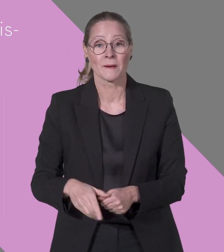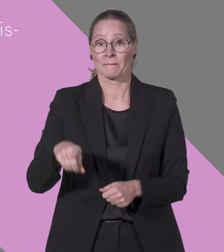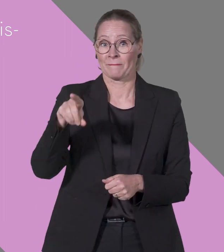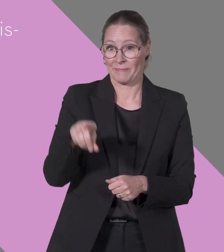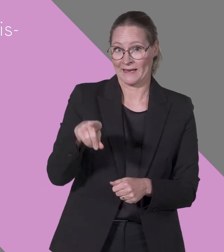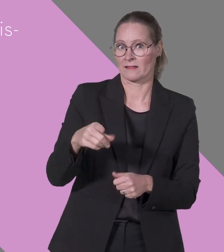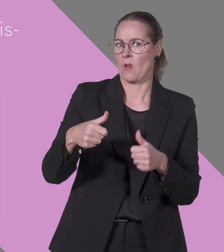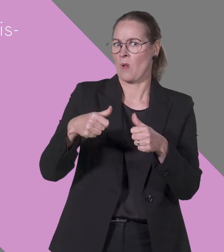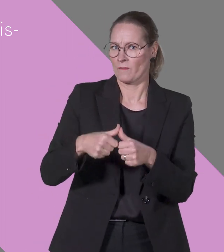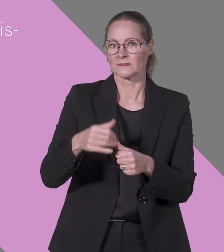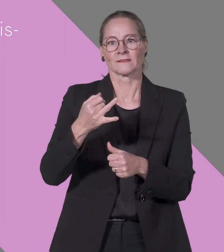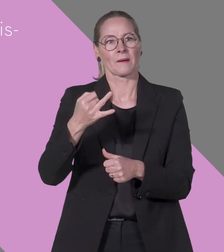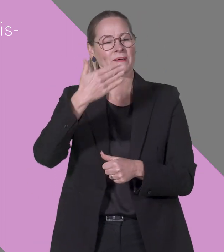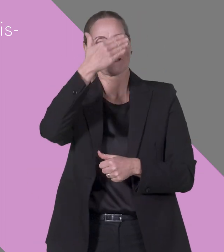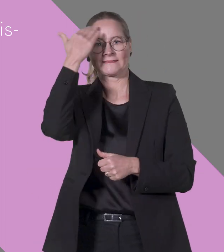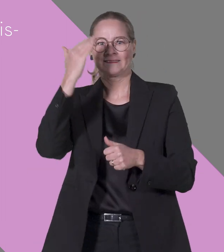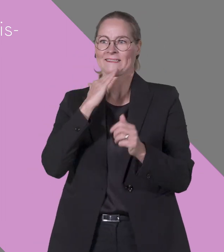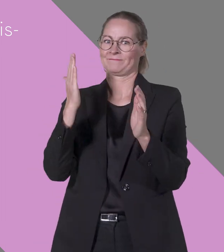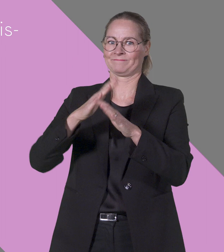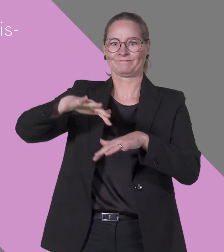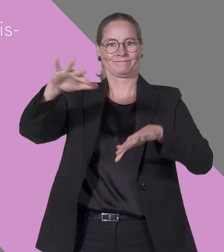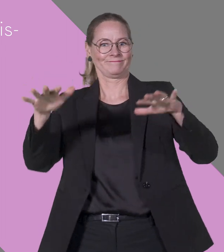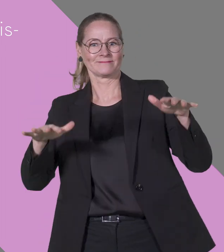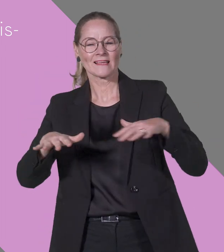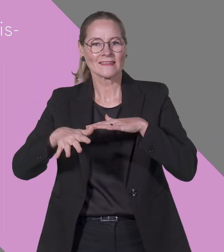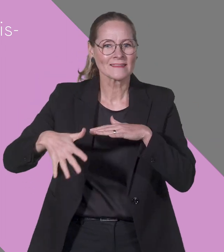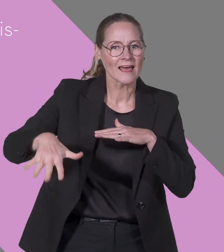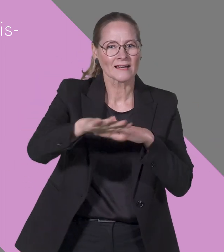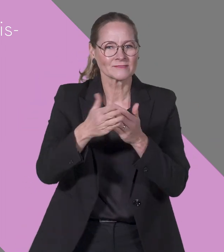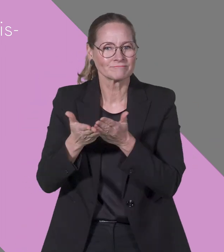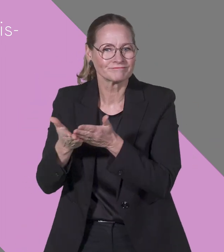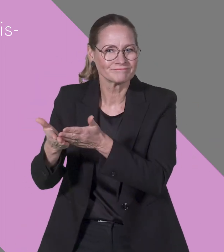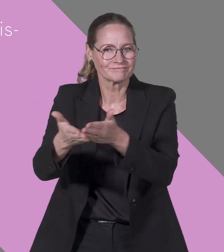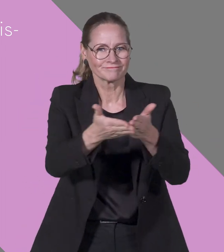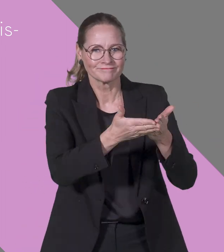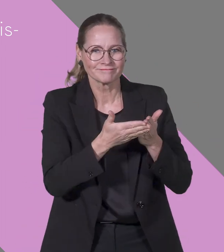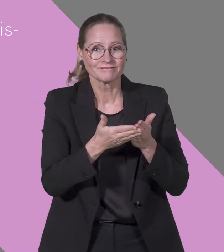Perjantaina on luvassa järviristeily Tampereen kesäisissä maisemissa -